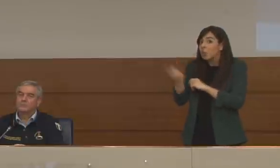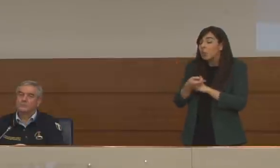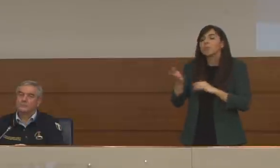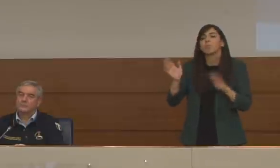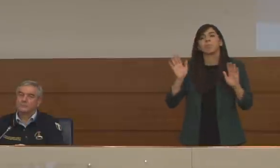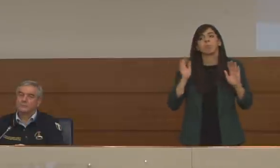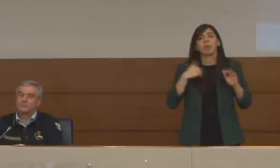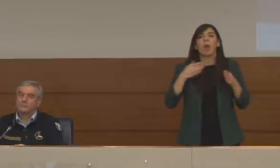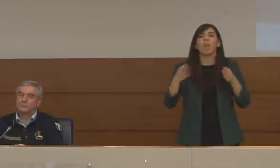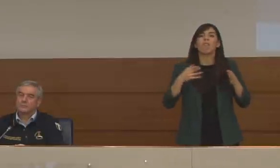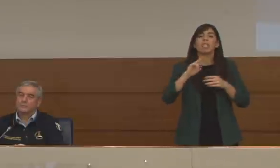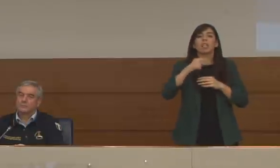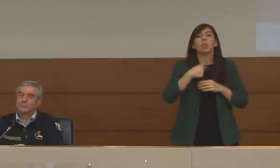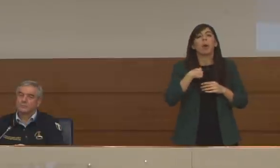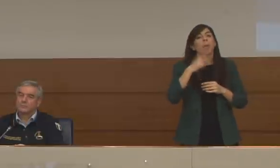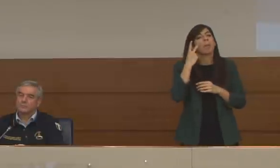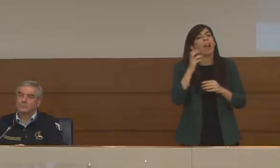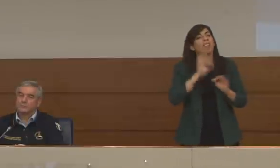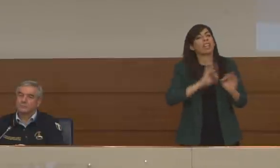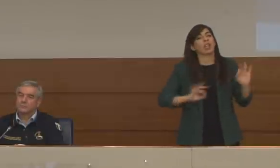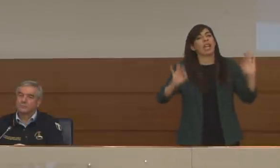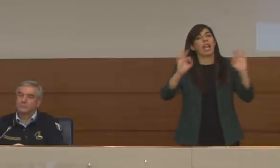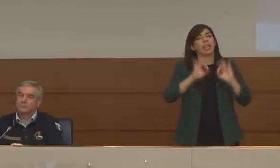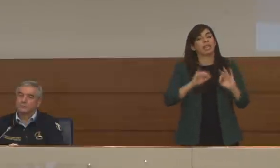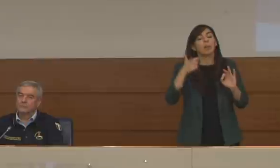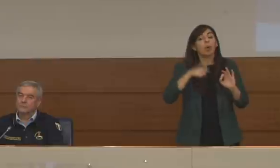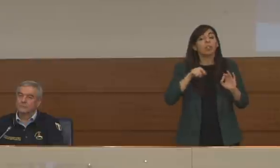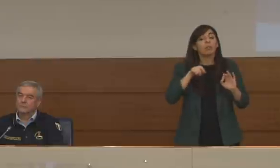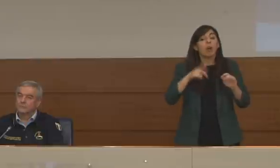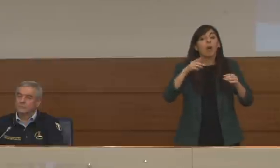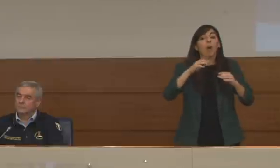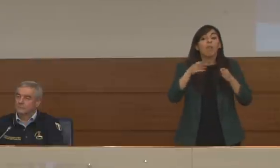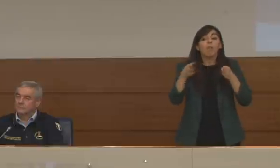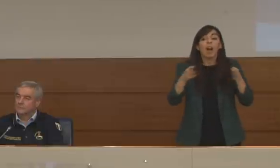perché è una fase che verrà gestita e che verrà disegnata sulla base